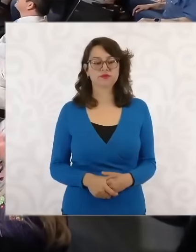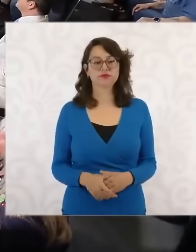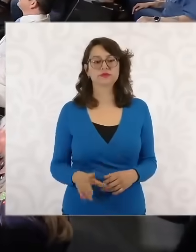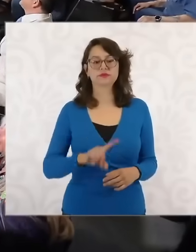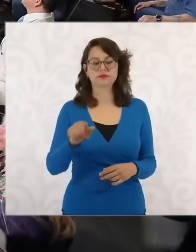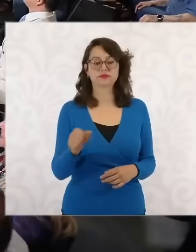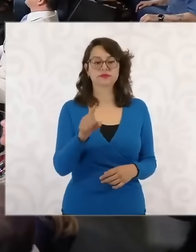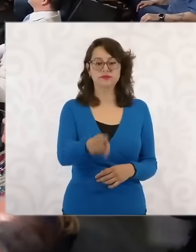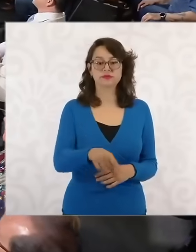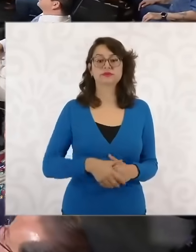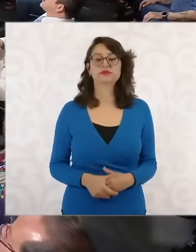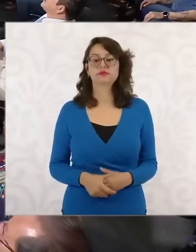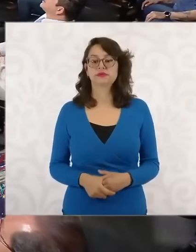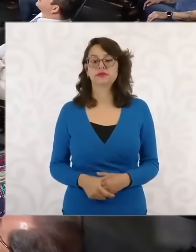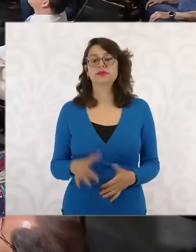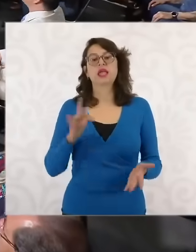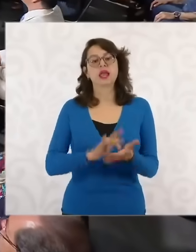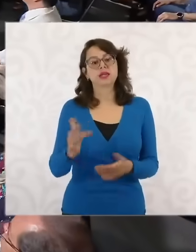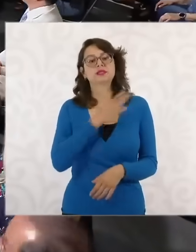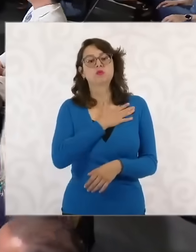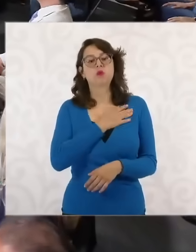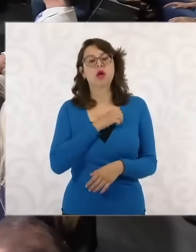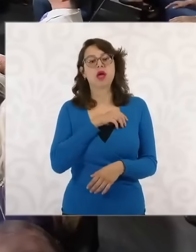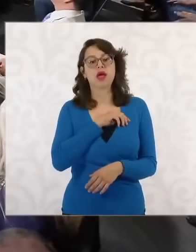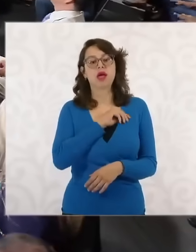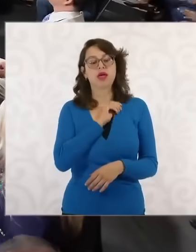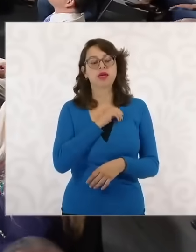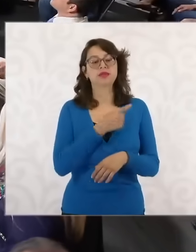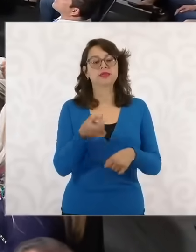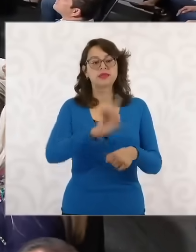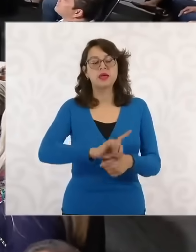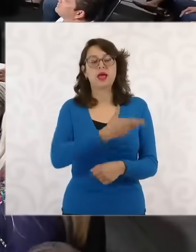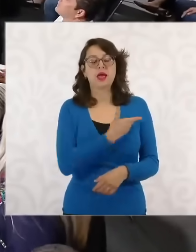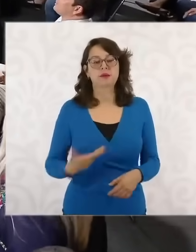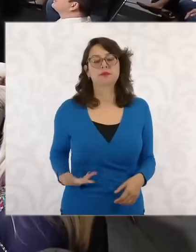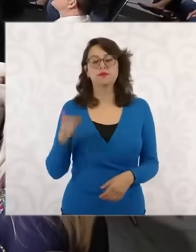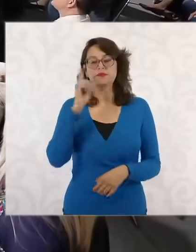a Gracias. Buen día, presidenta. Eh, buen día a todos los del Gabinete de Salud. Preguntarle